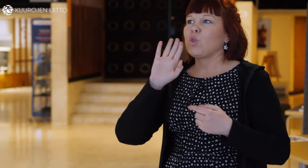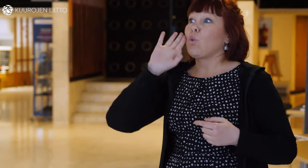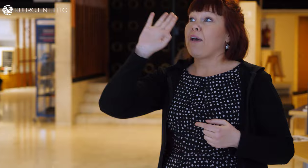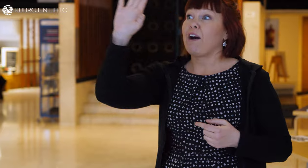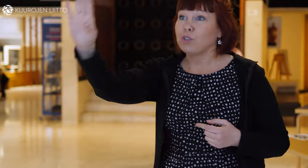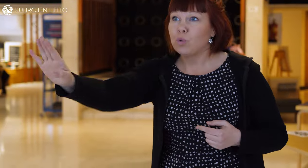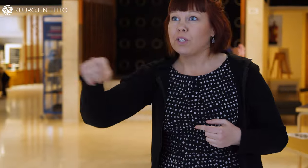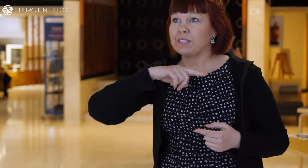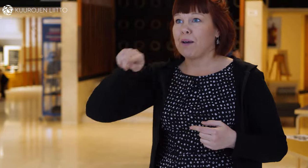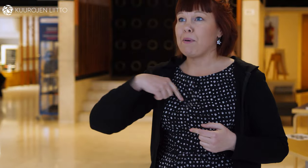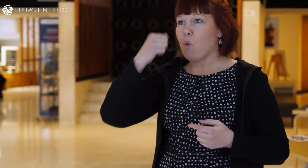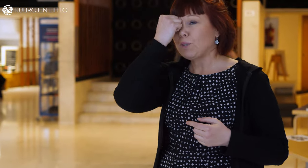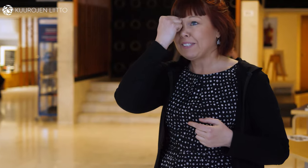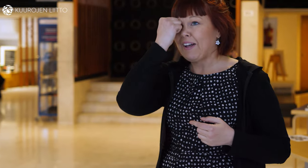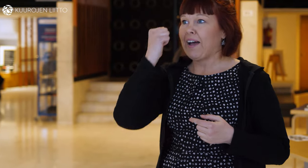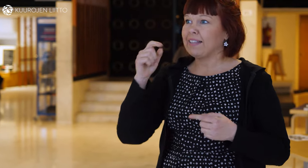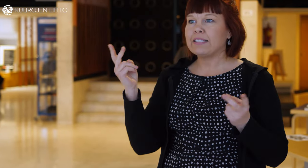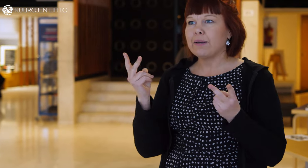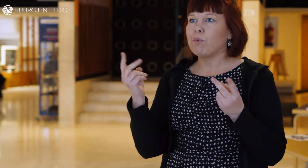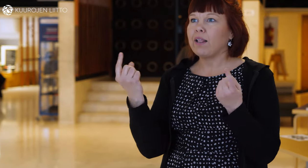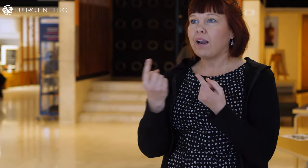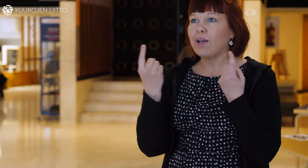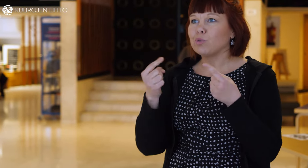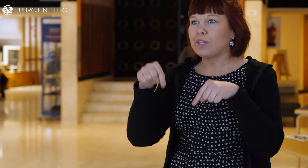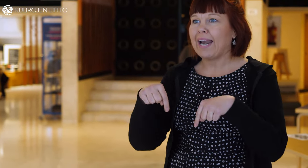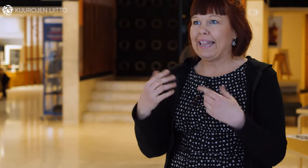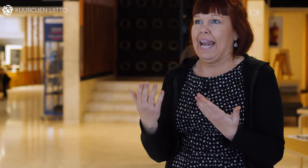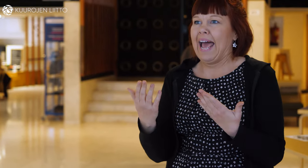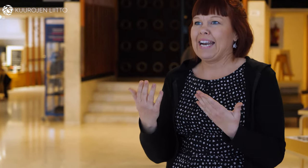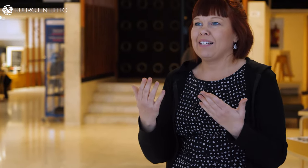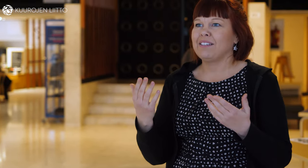Tulevaisuudessa muistelemme, millainen tilaisuus täällä tänään järjestettiin.